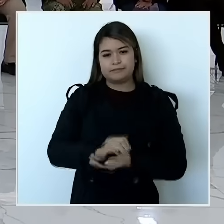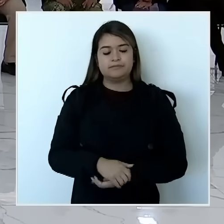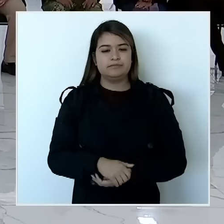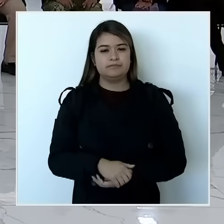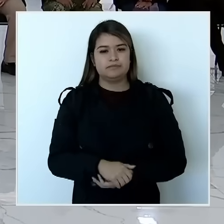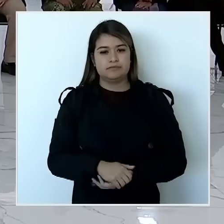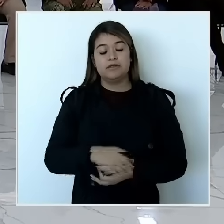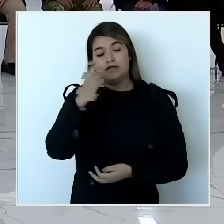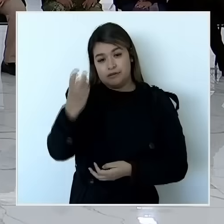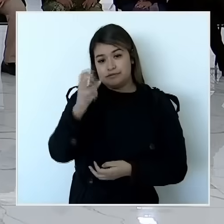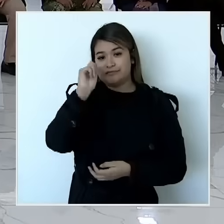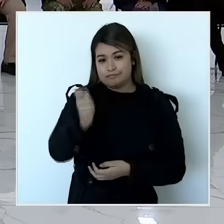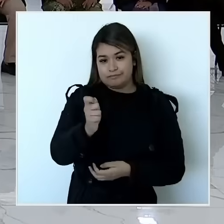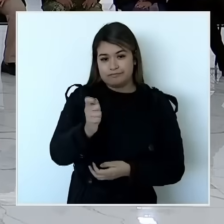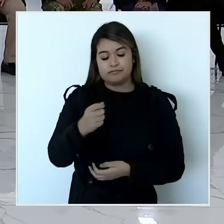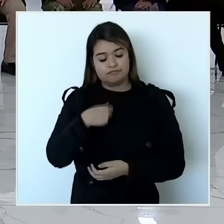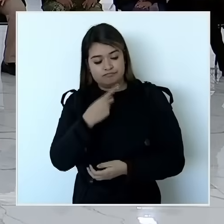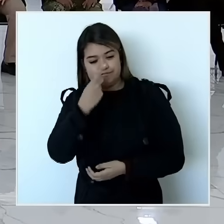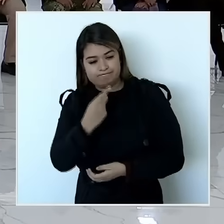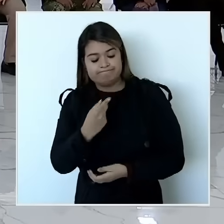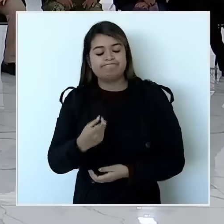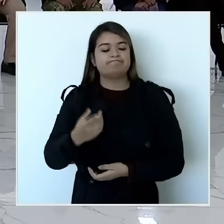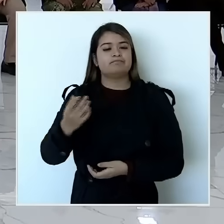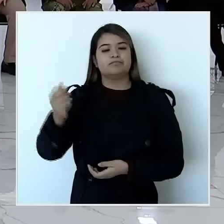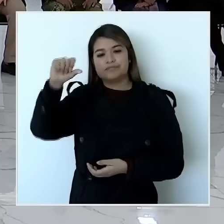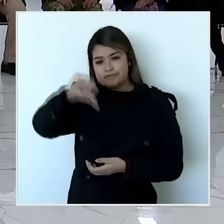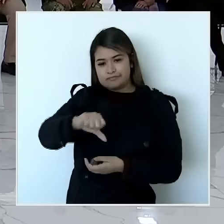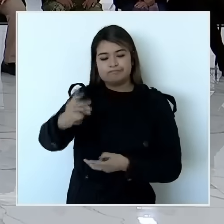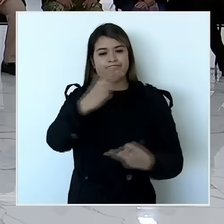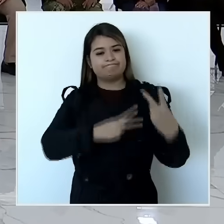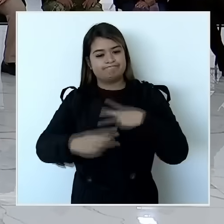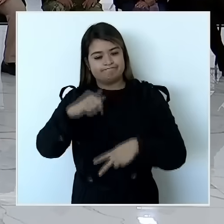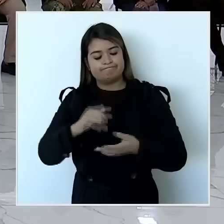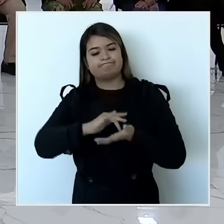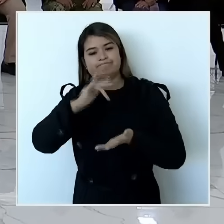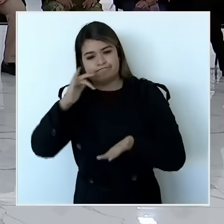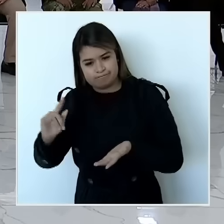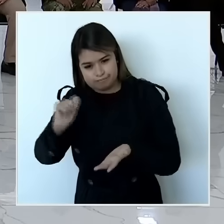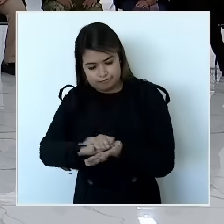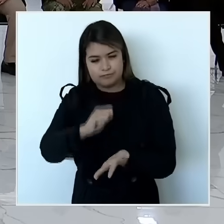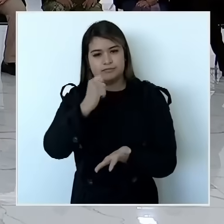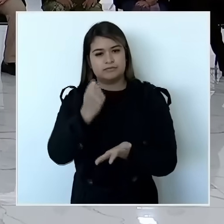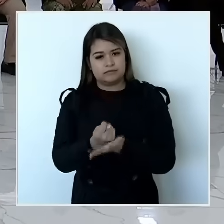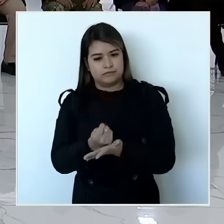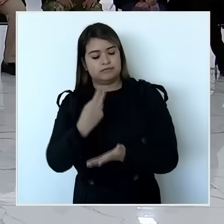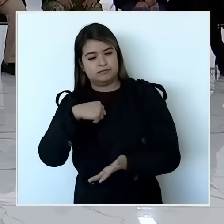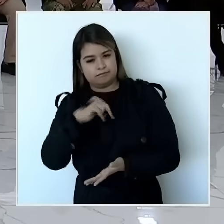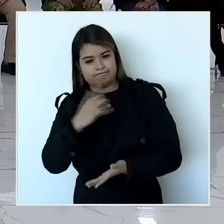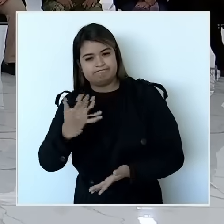una extraordinaria acogida con la calidez, apertura y solidaridad de un pueblo abierto,